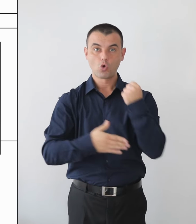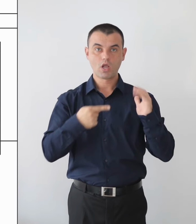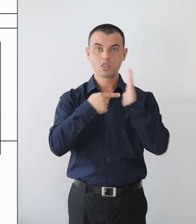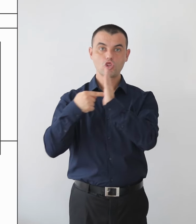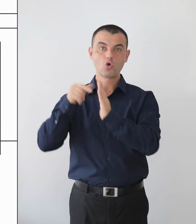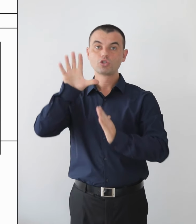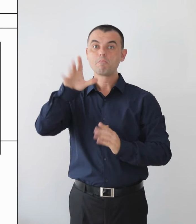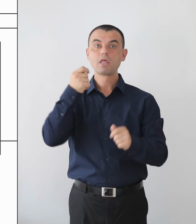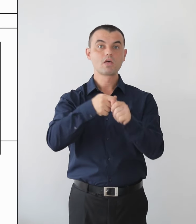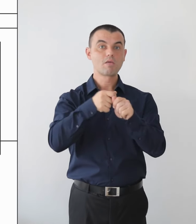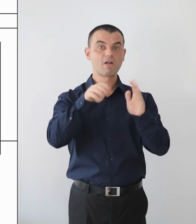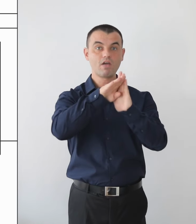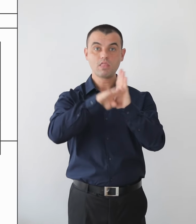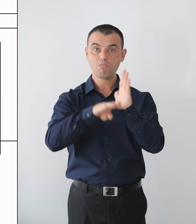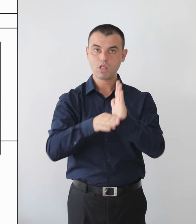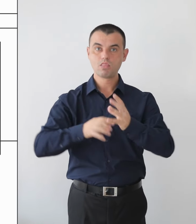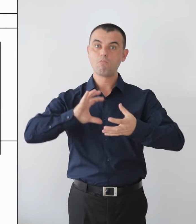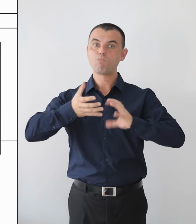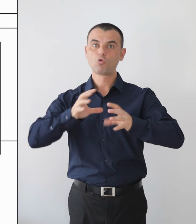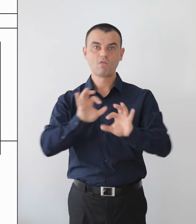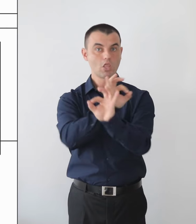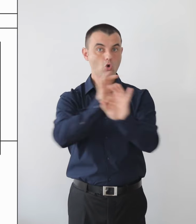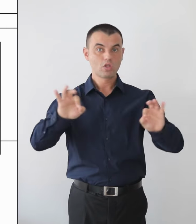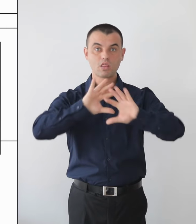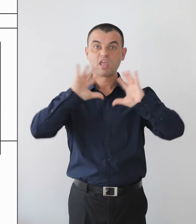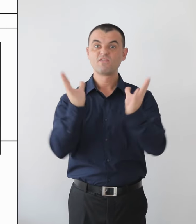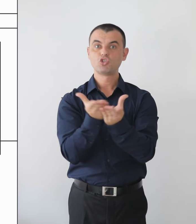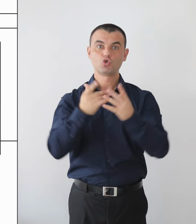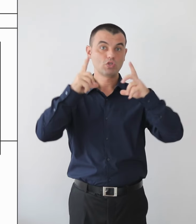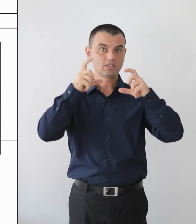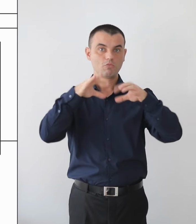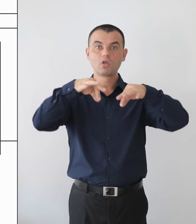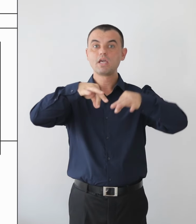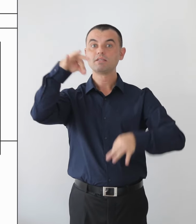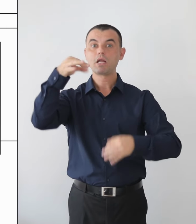Точка 5: Направете план, подгответе и подредете всичко за стрелба